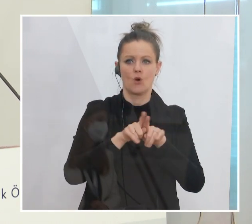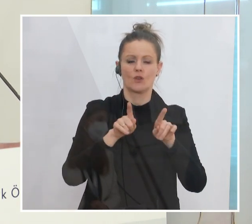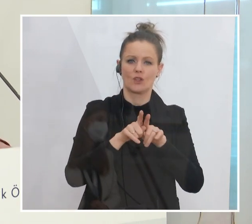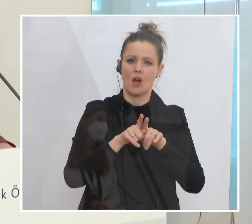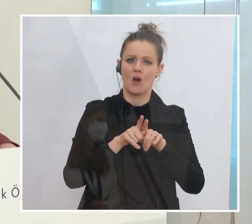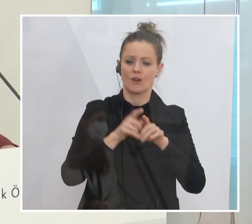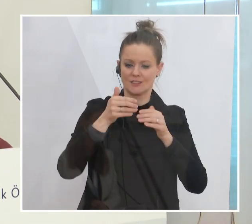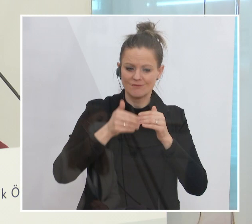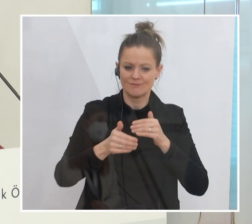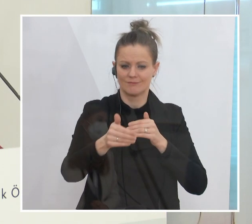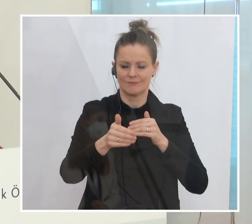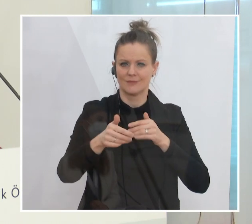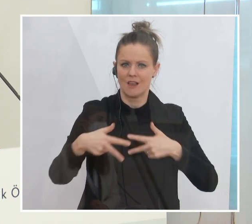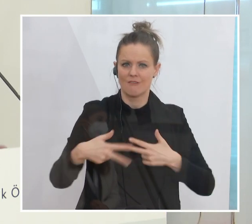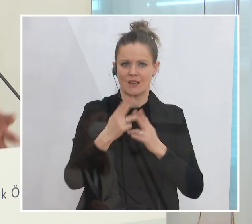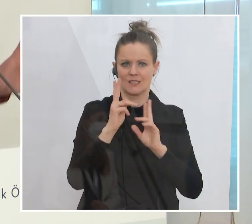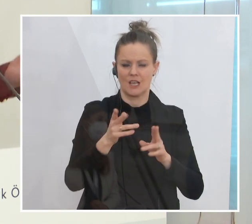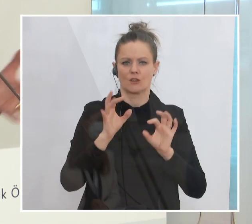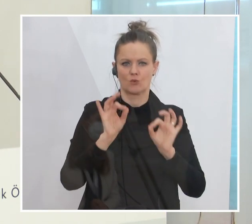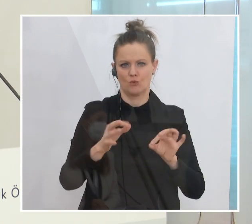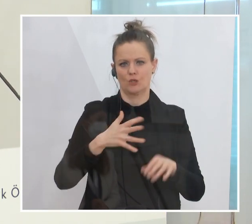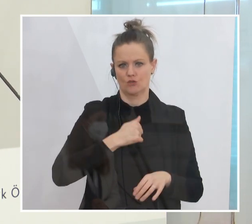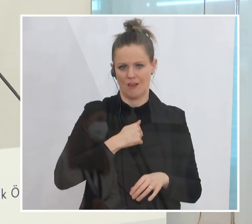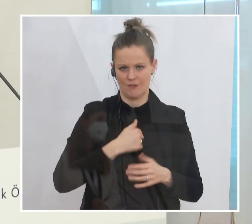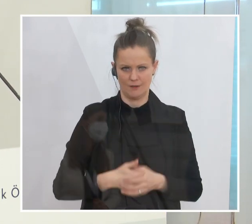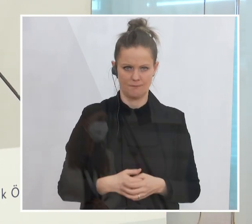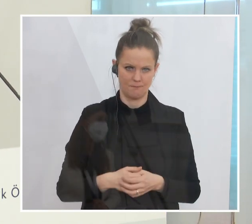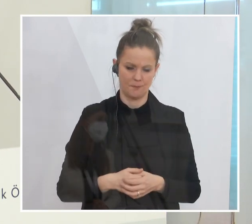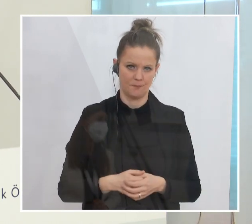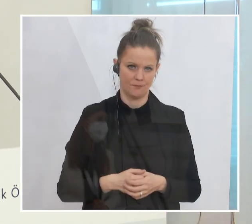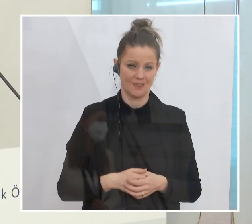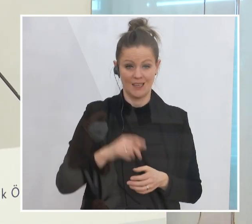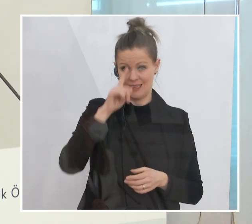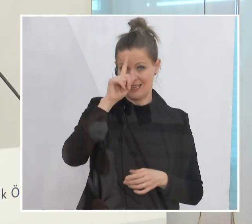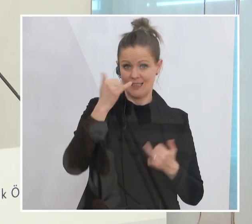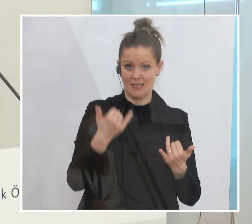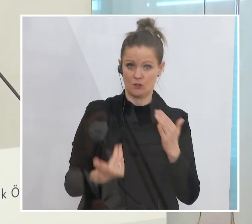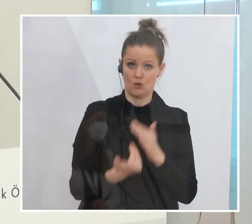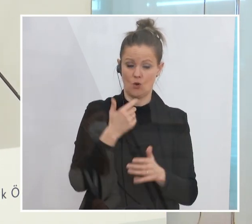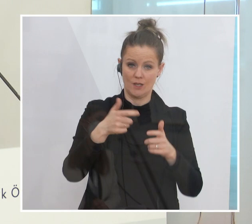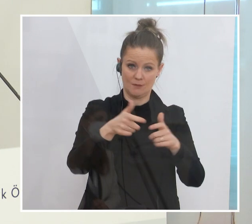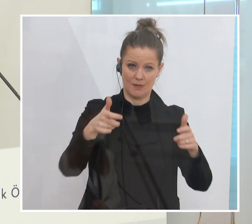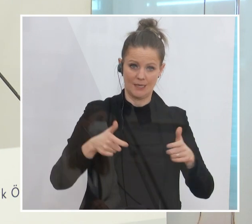noch gut schaffen. Und ich bin sicher, dass wir mit diesem neuen Paket - und ich danke allen